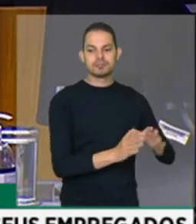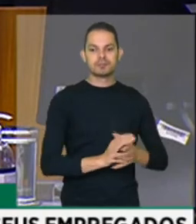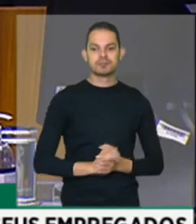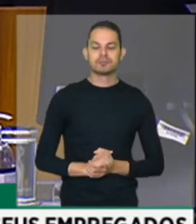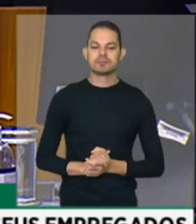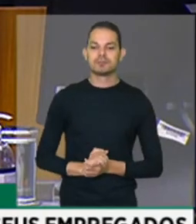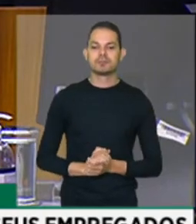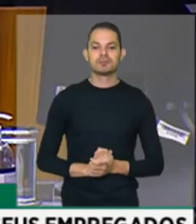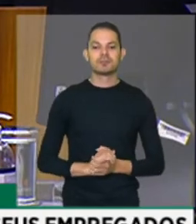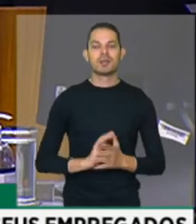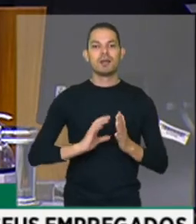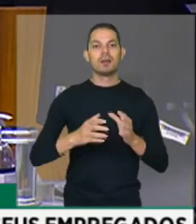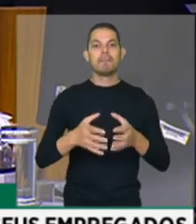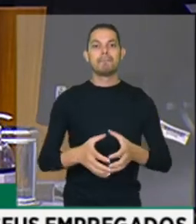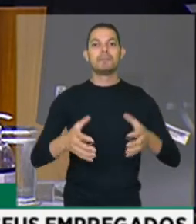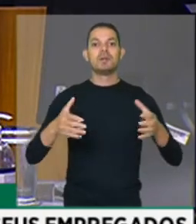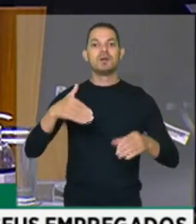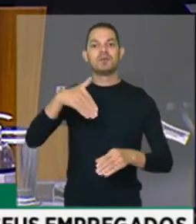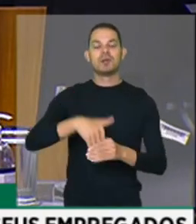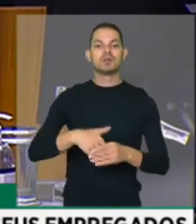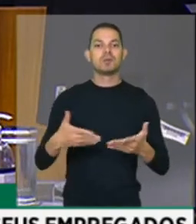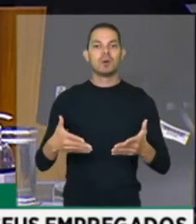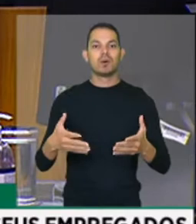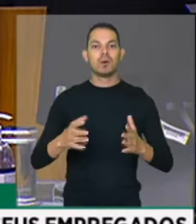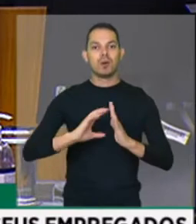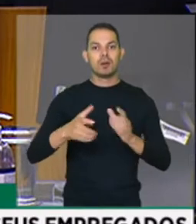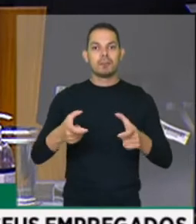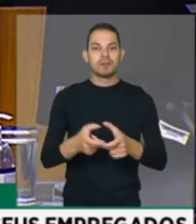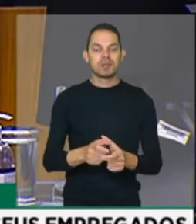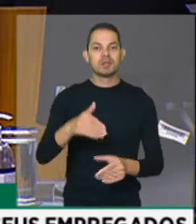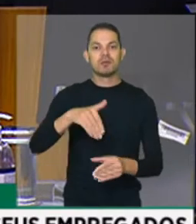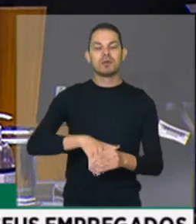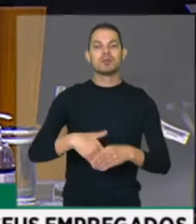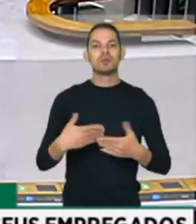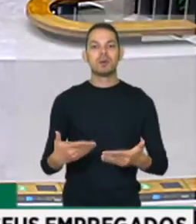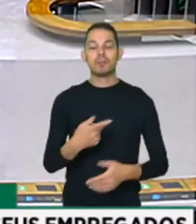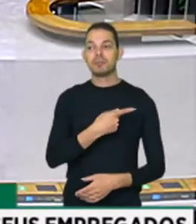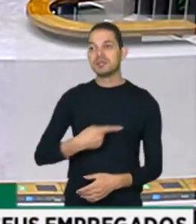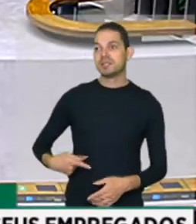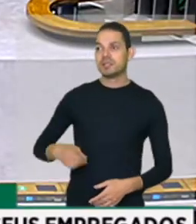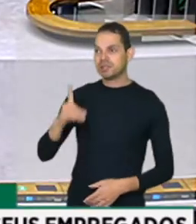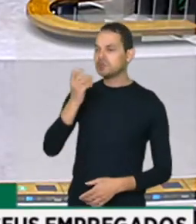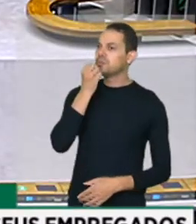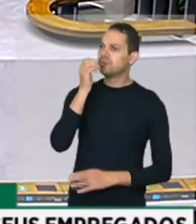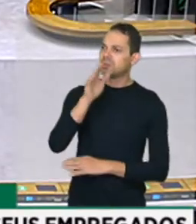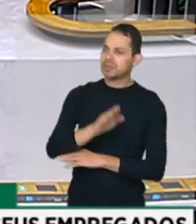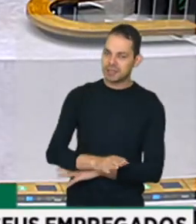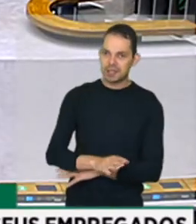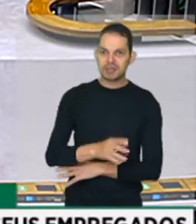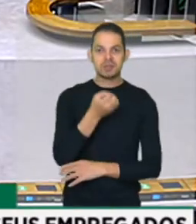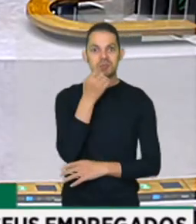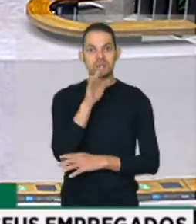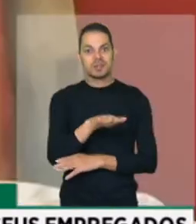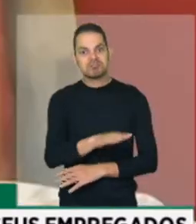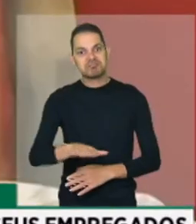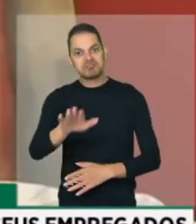MATÉRIA HOJE. [PRESIDENTE]: PV NÃO. MAIORIA? MINORIA? [DEPUTADO]: PRESIDENTE, BOA TARDE. BOA TARDE AOS COLEGAS, DEPUTADOS E DEPUTADAS, BOA